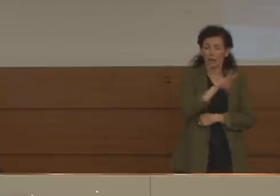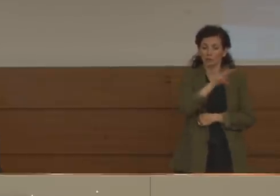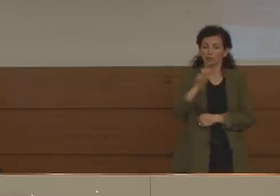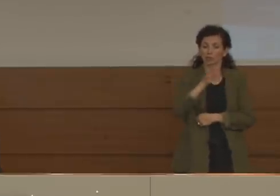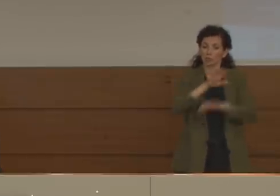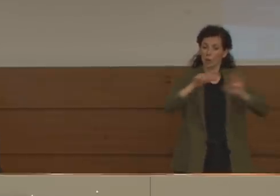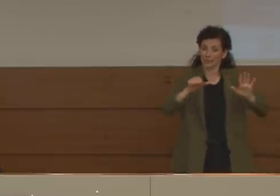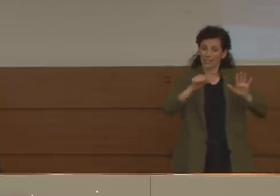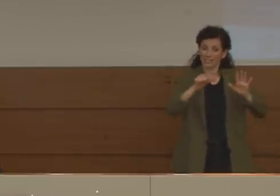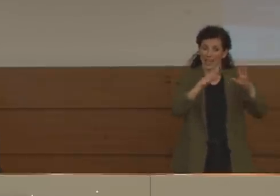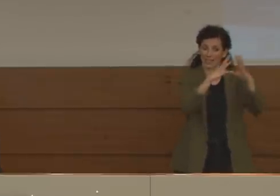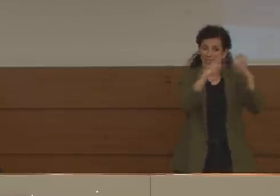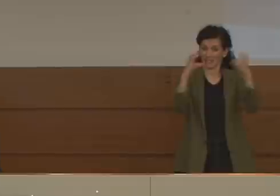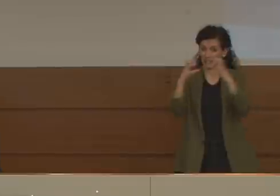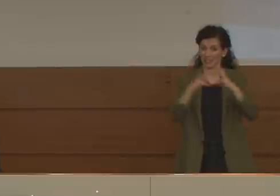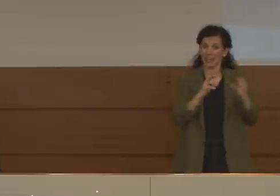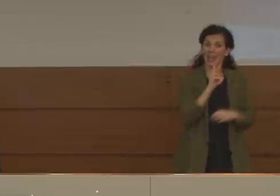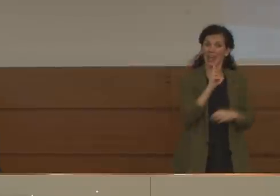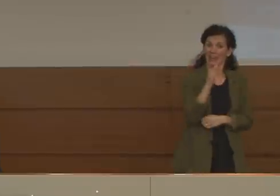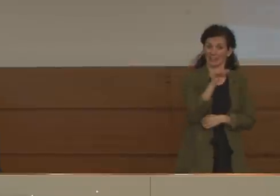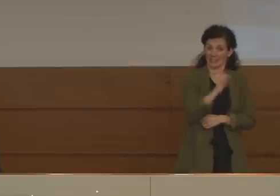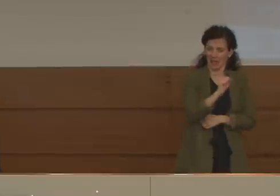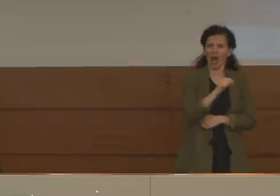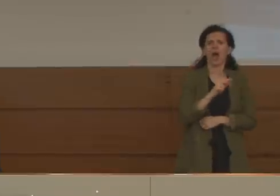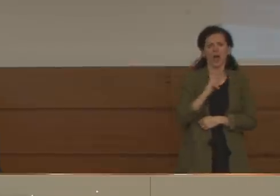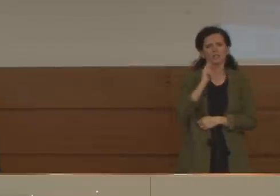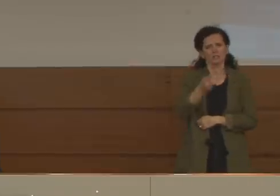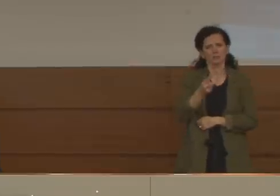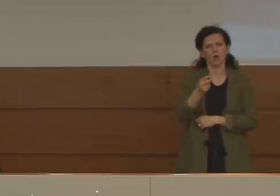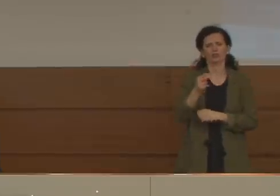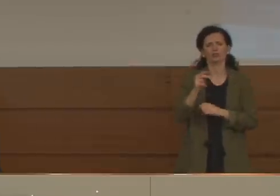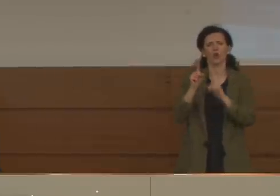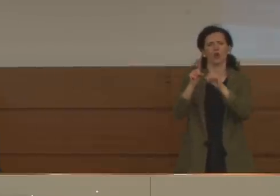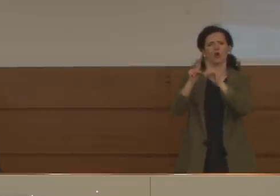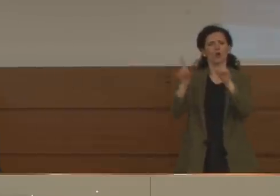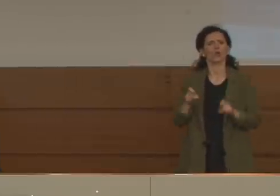hanno risposto al questionario, che è stato attivato dall'Istituto insieme al